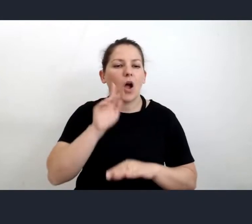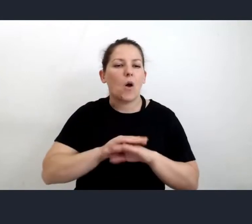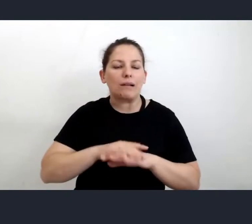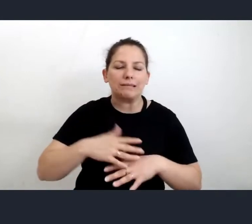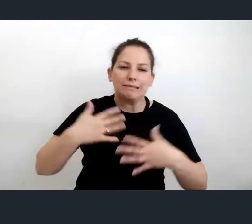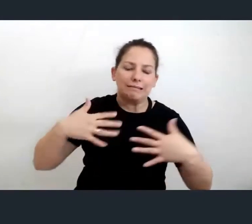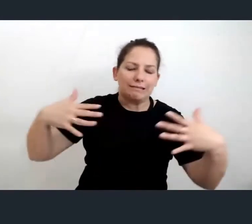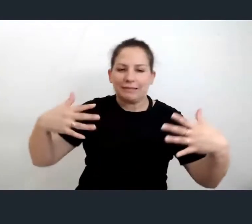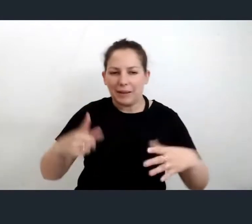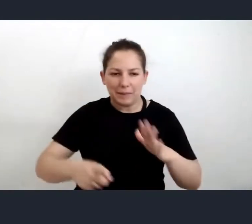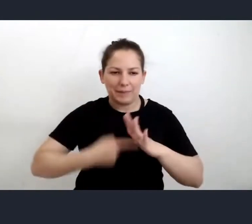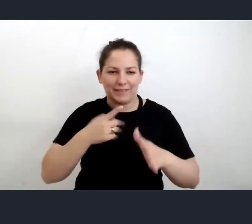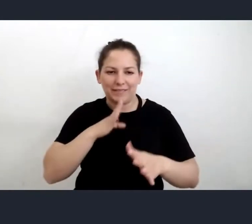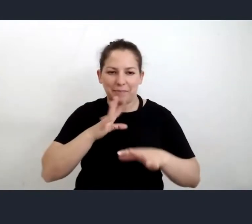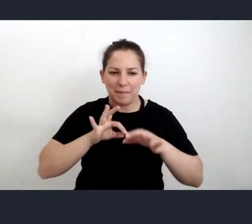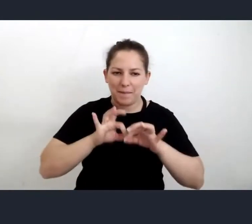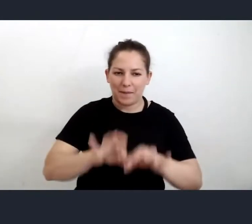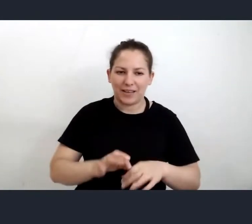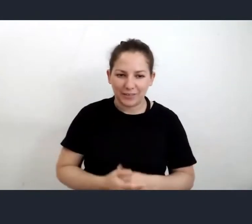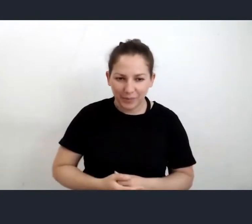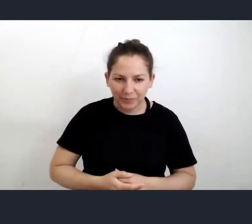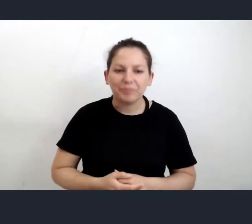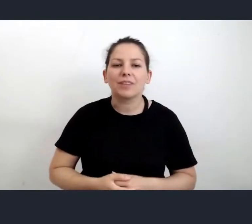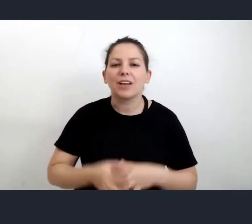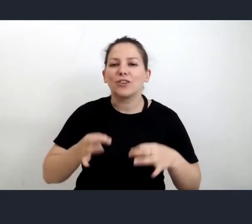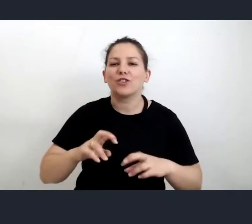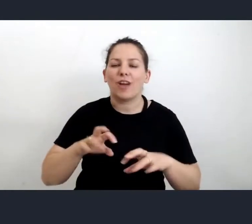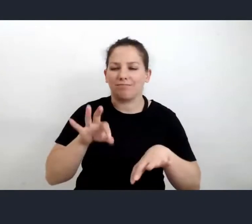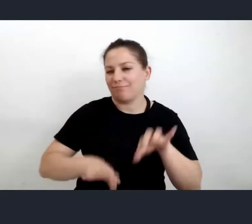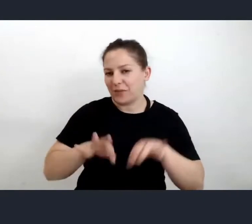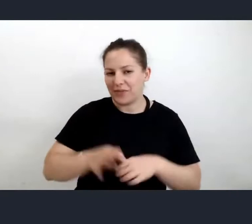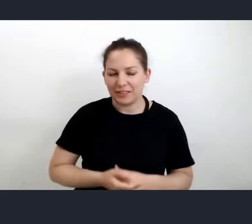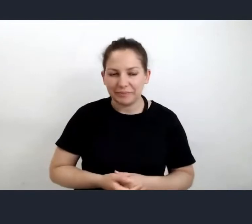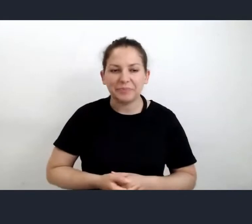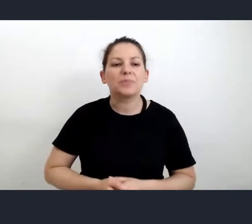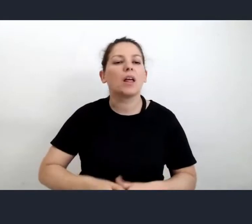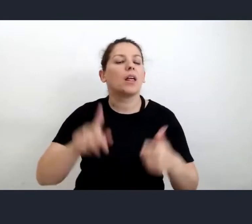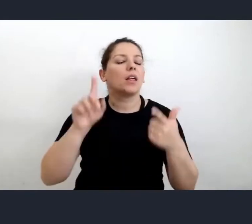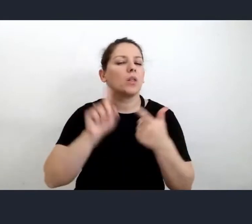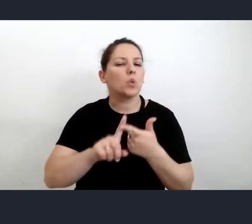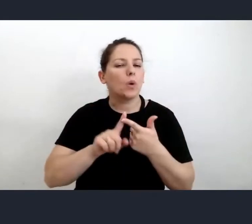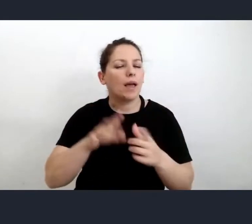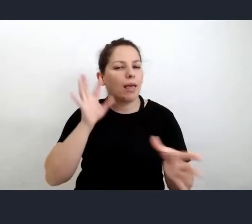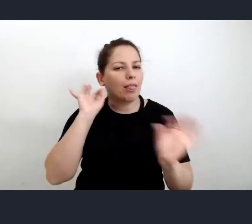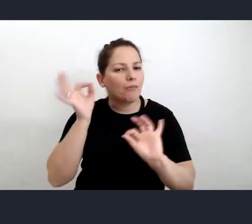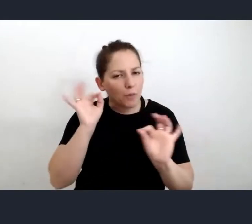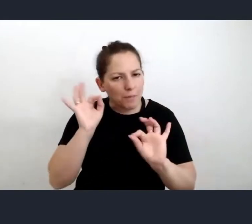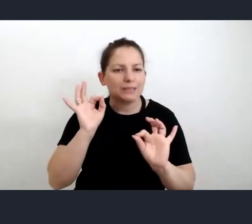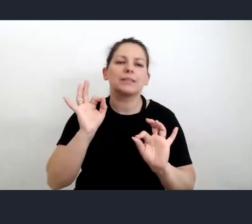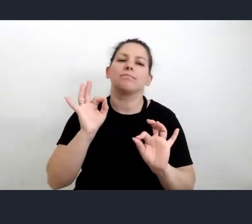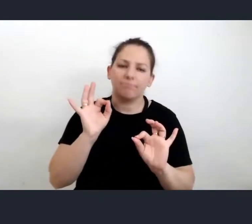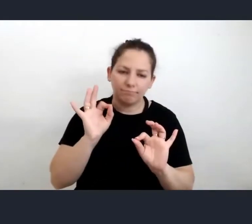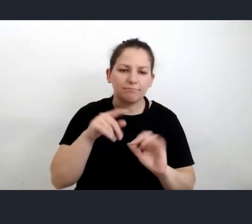Pierwszy raz chyba prowadzą to nasze forum. Druga informacja bardziej, Wrocław tu na czacie napisał,